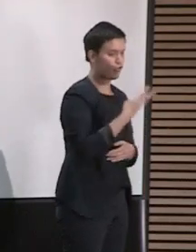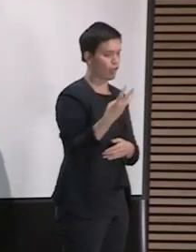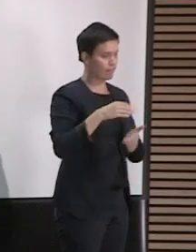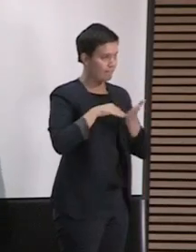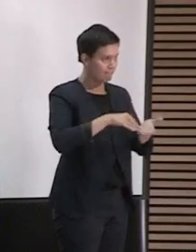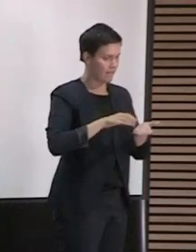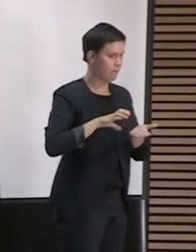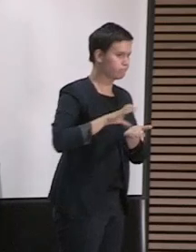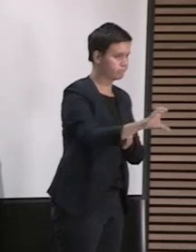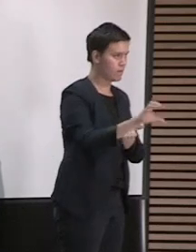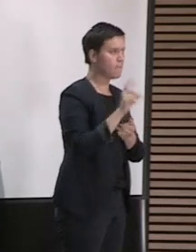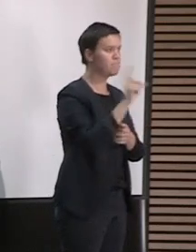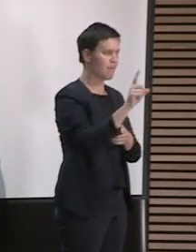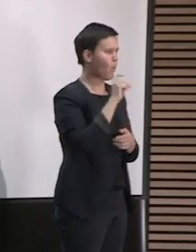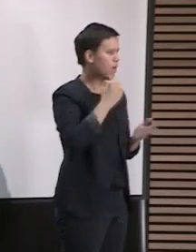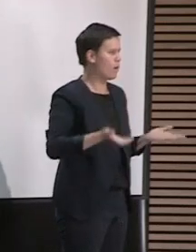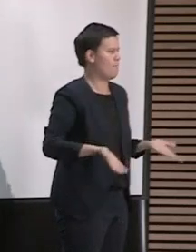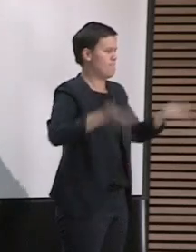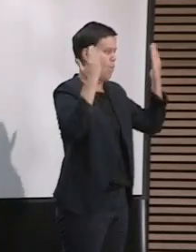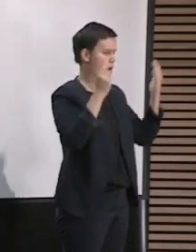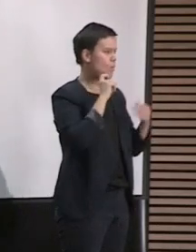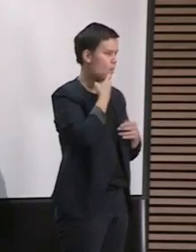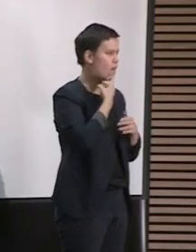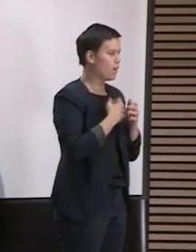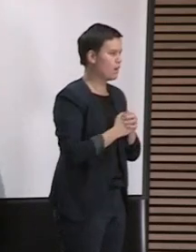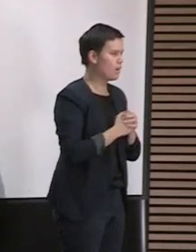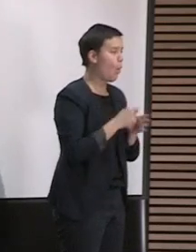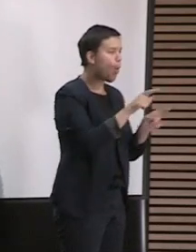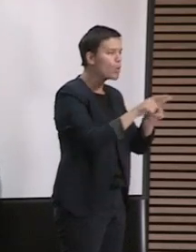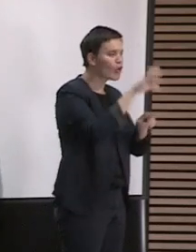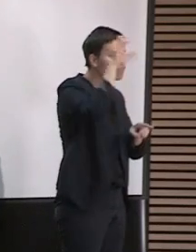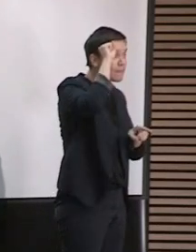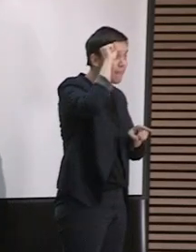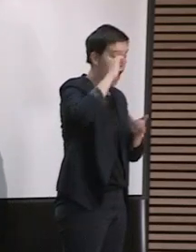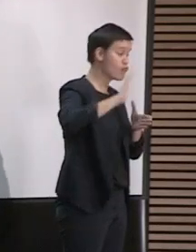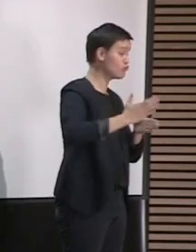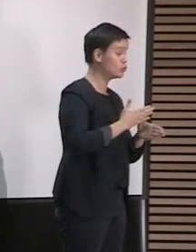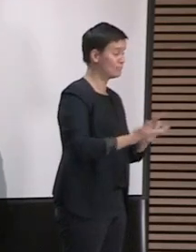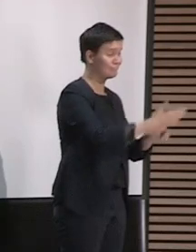t Ki taku mahara ka